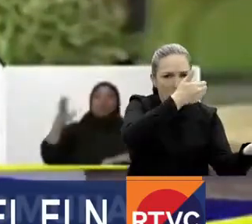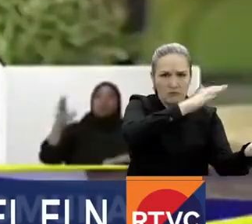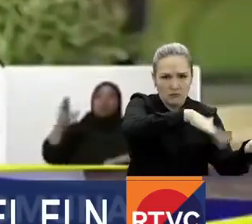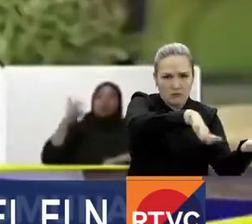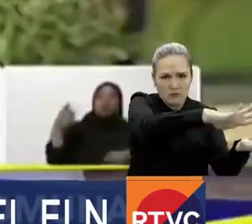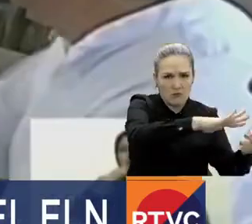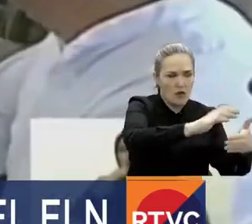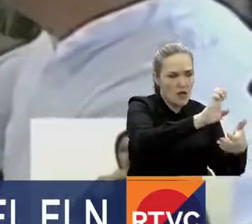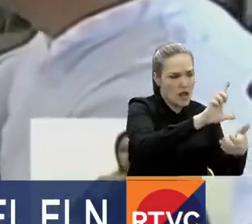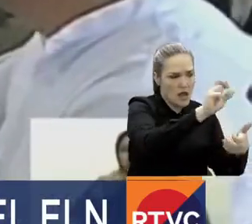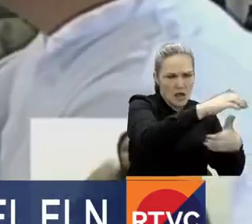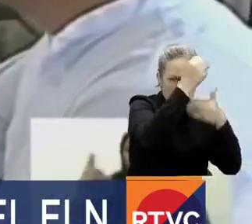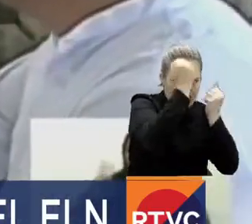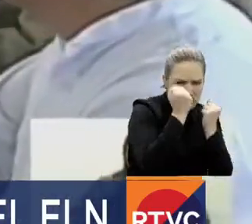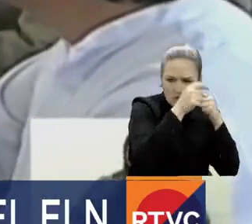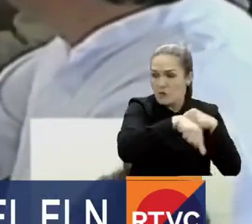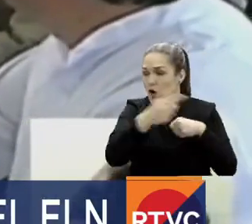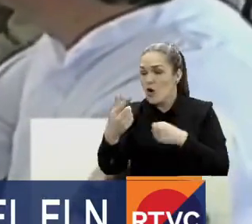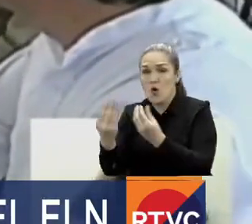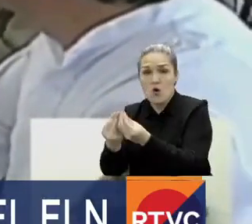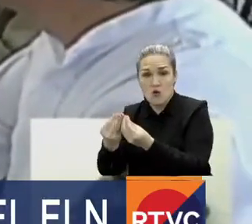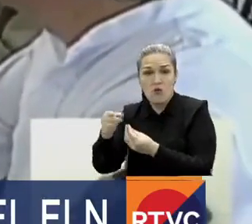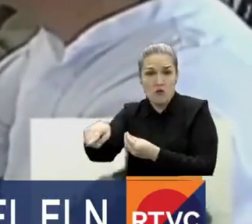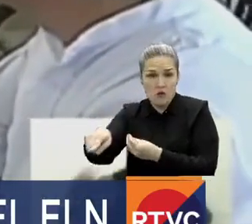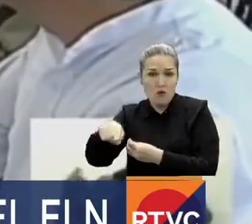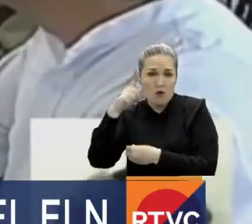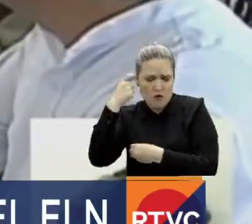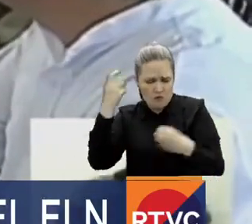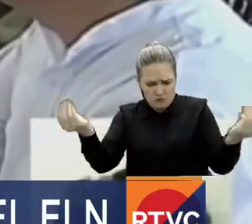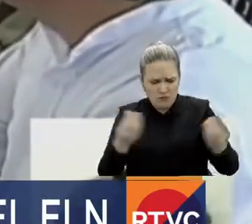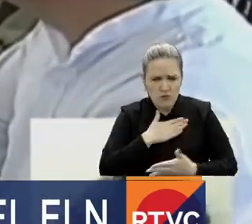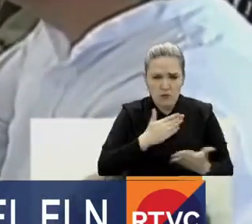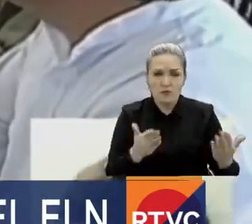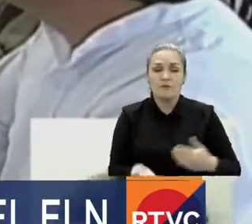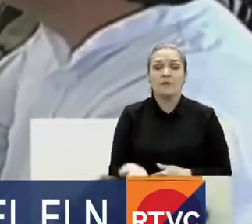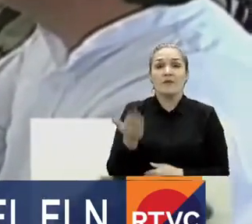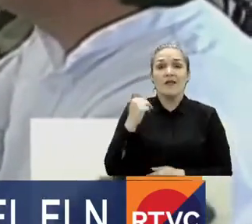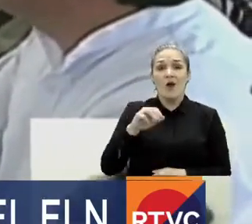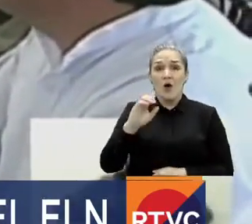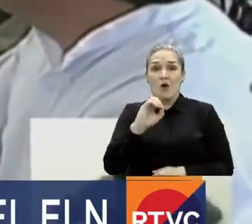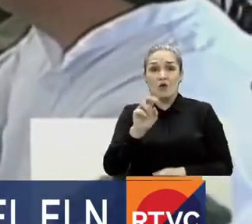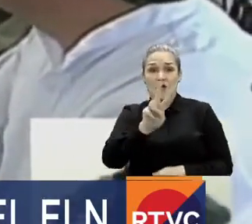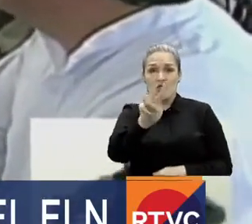VENEZUELA NEGOCIACIONES CON EL.